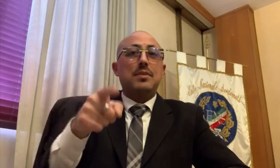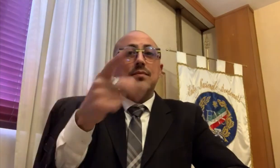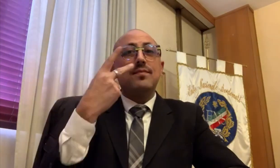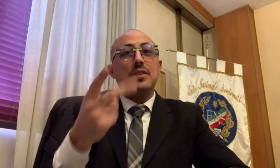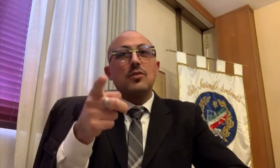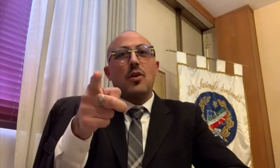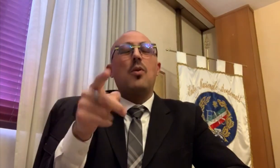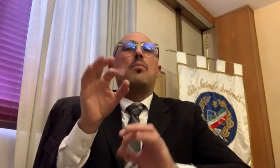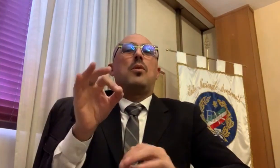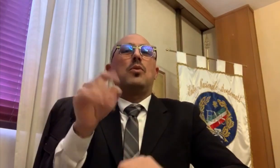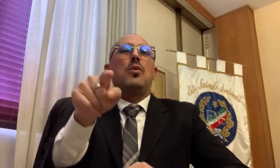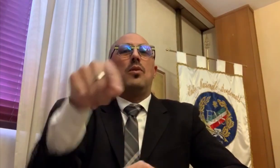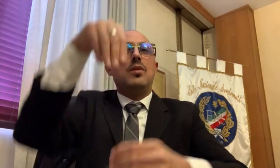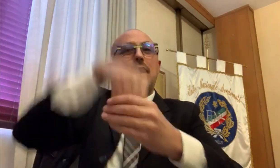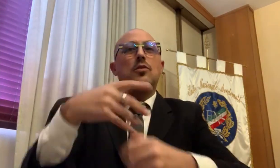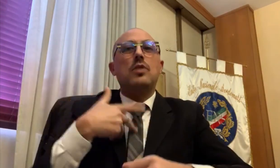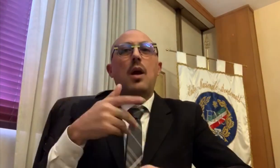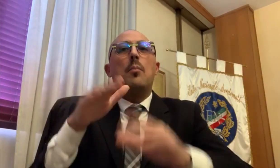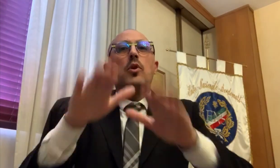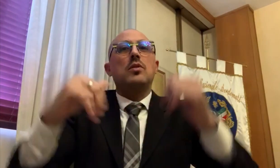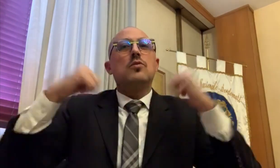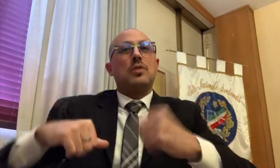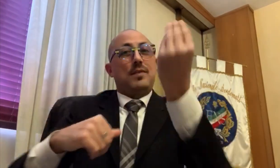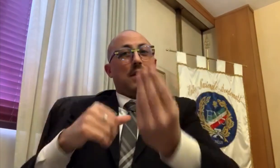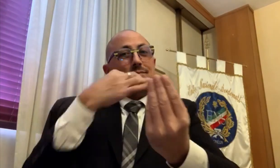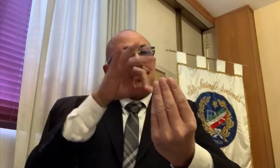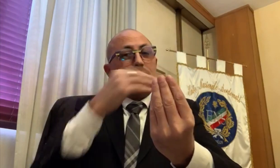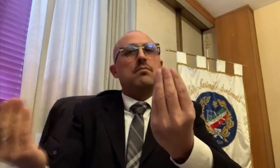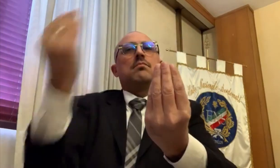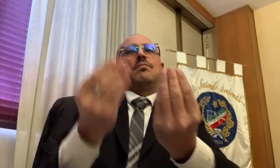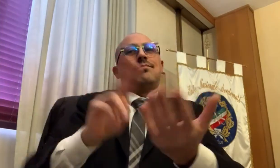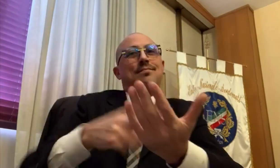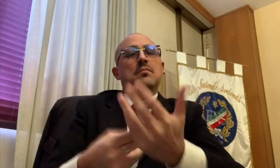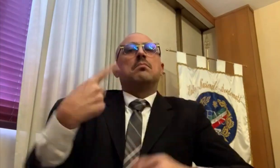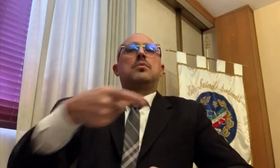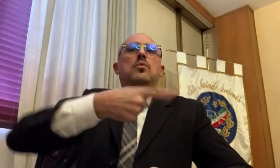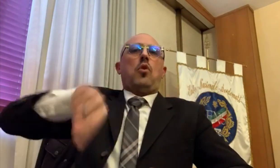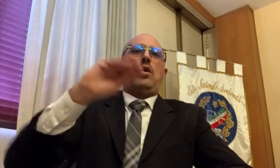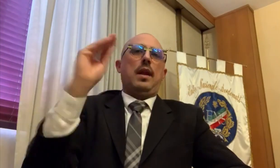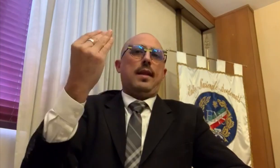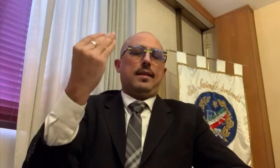per rendere accessibili le informazioni della Protezione Civile.